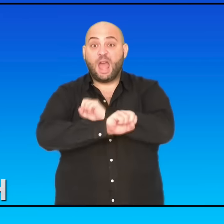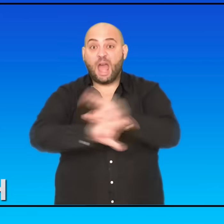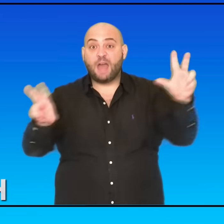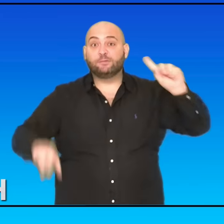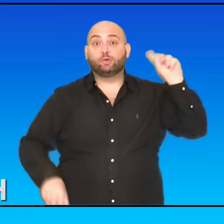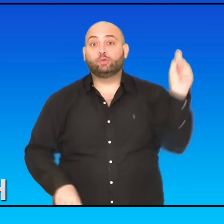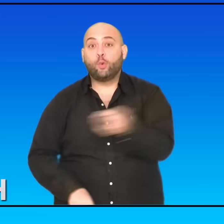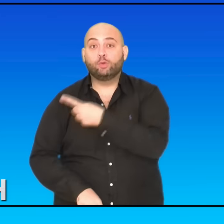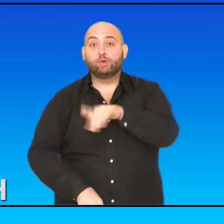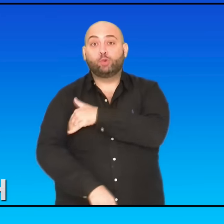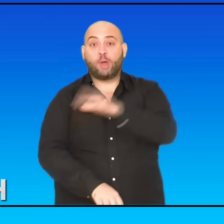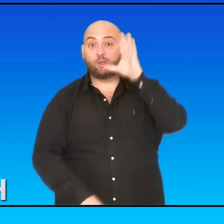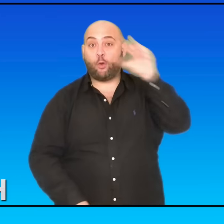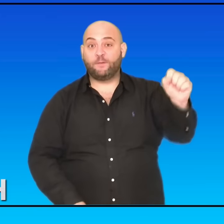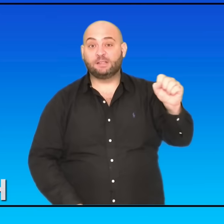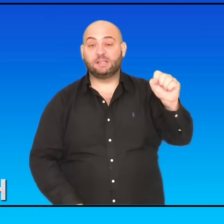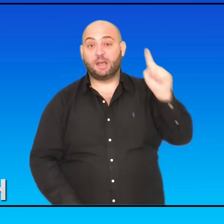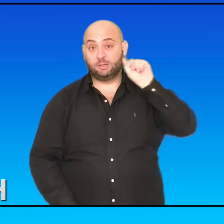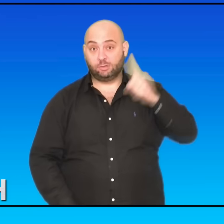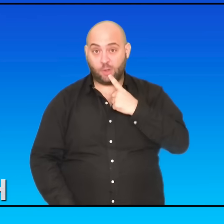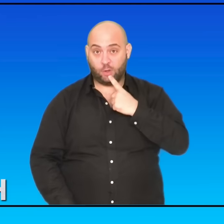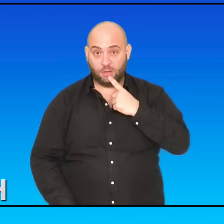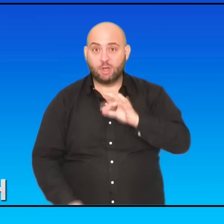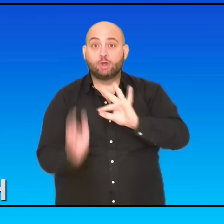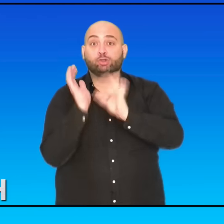Si avvisa tutti gli studenti universitari sordi non mancate all'evento